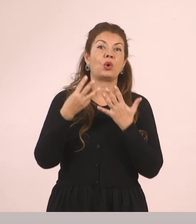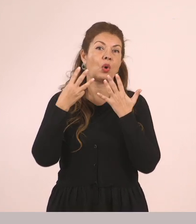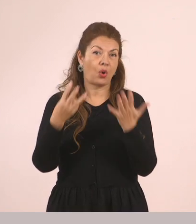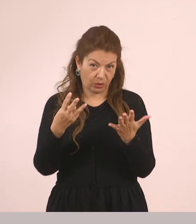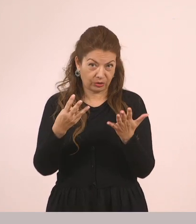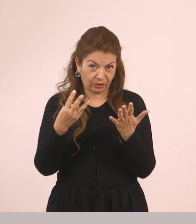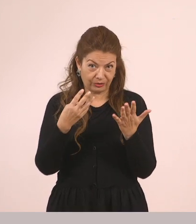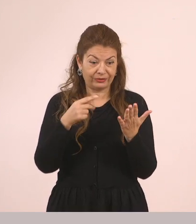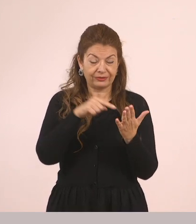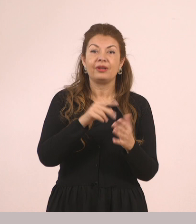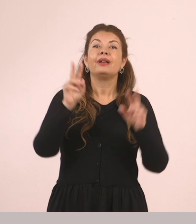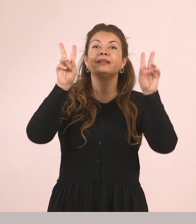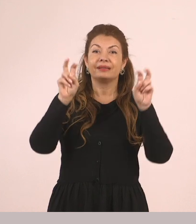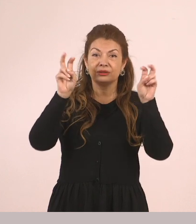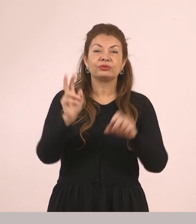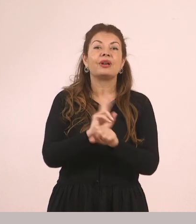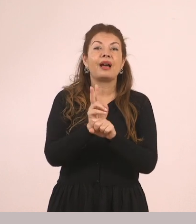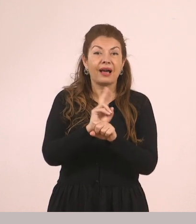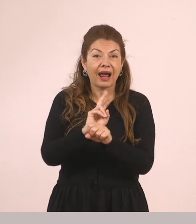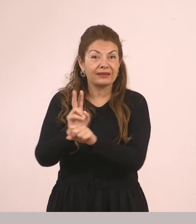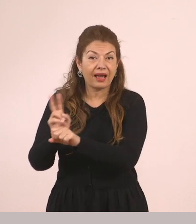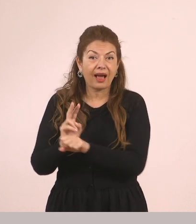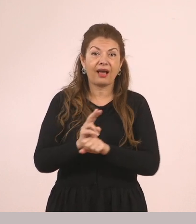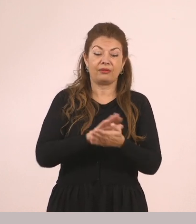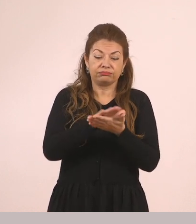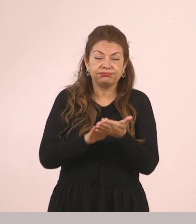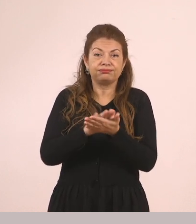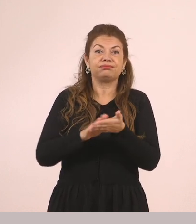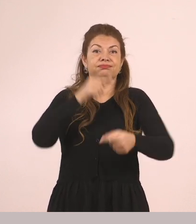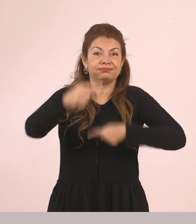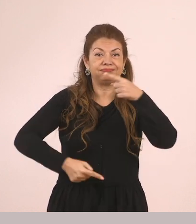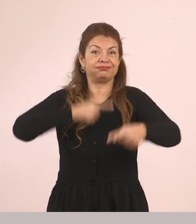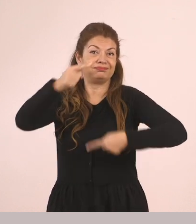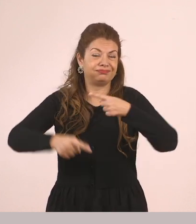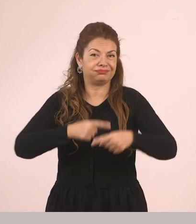στο μάθημα "Τα χαρτιά ανακυκλώνονται!". Για να το βρείτε κι εσείς, το 'χω δείξει ήδη εγώ στην οθόνη σας.